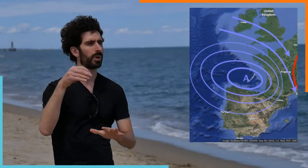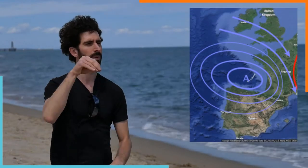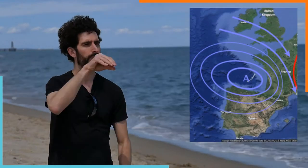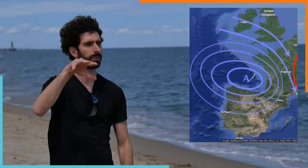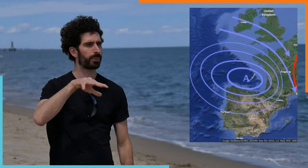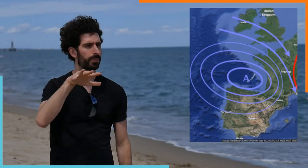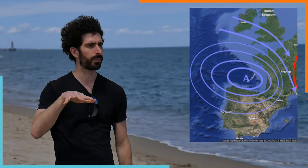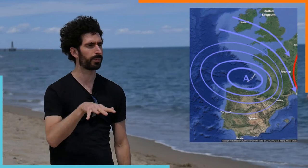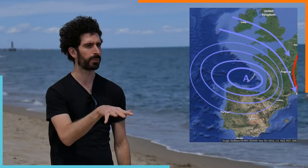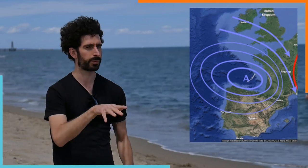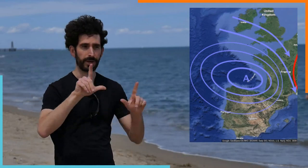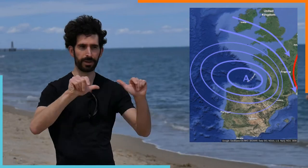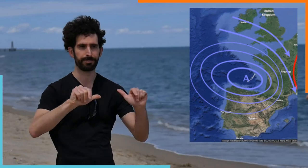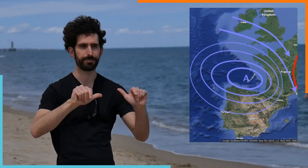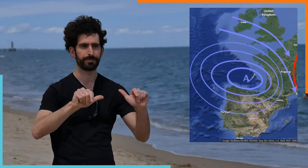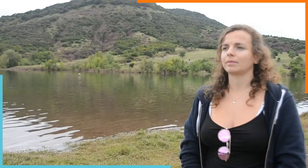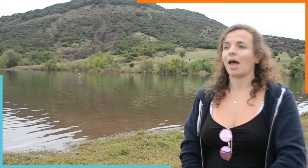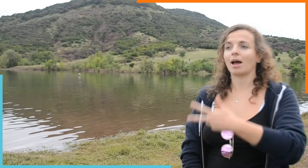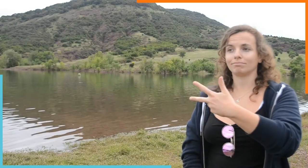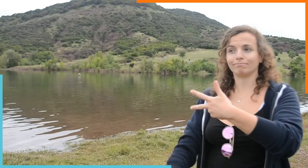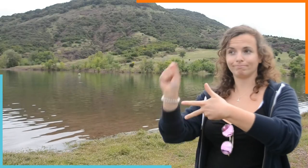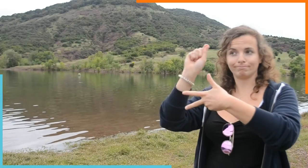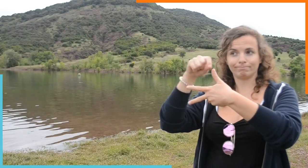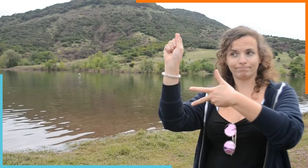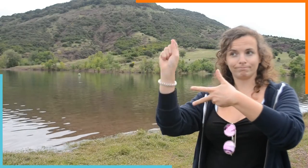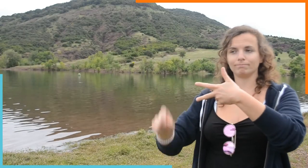il doit y avoir un anticyclone. 1) Check !